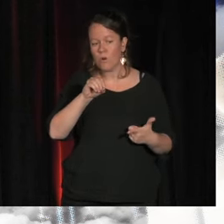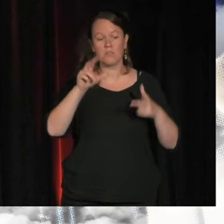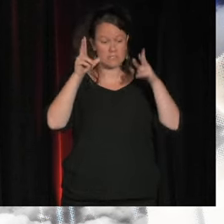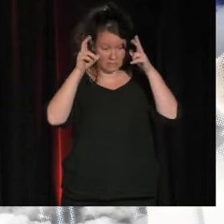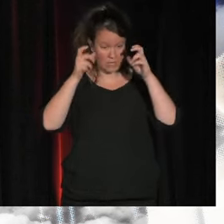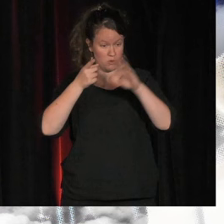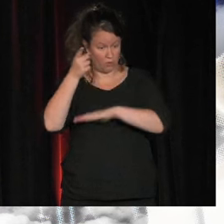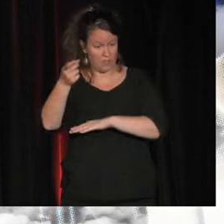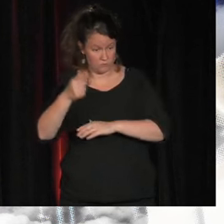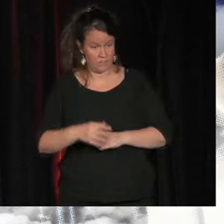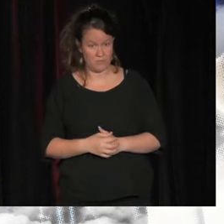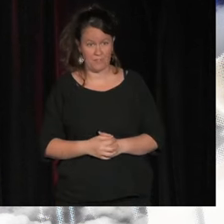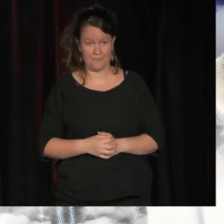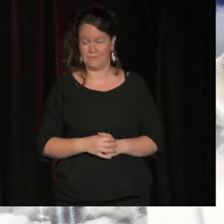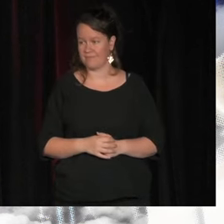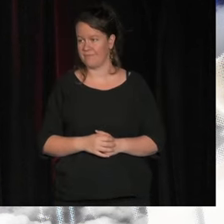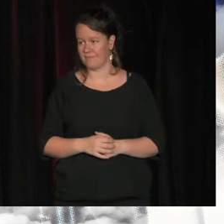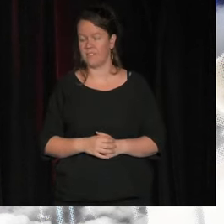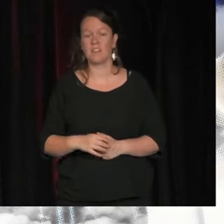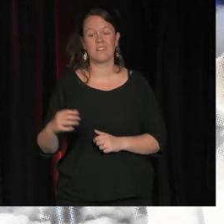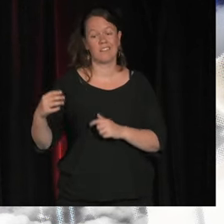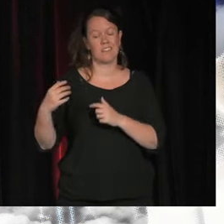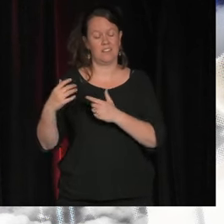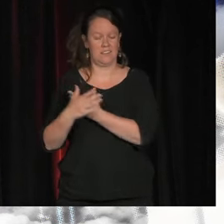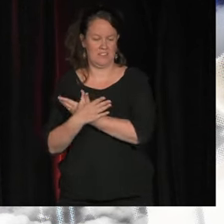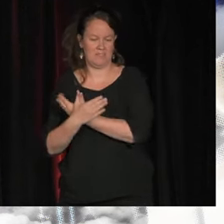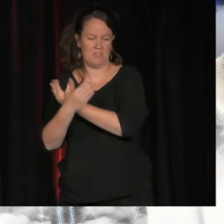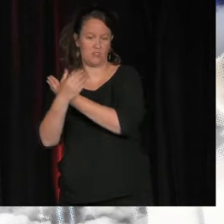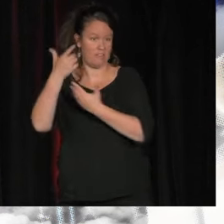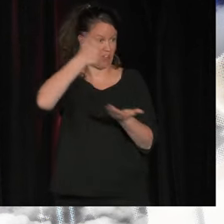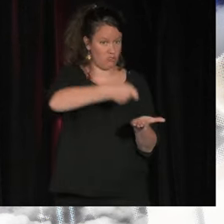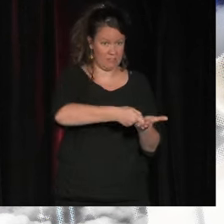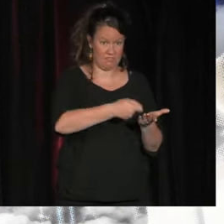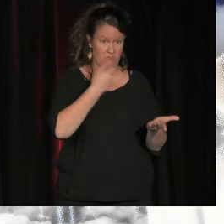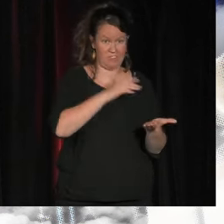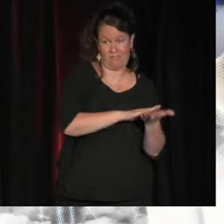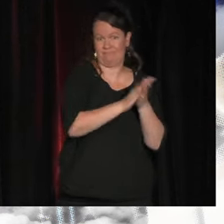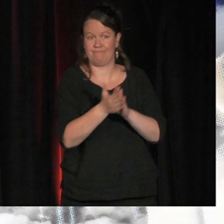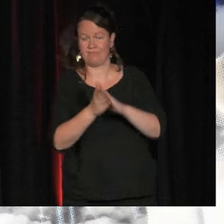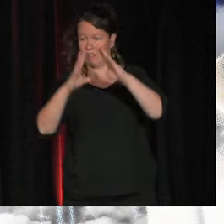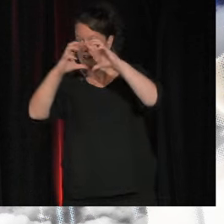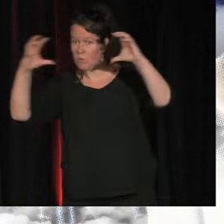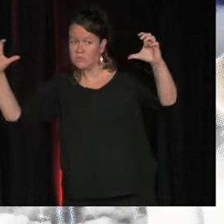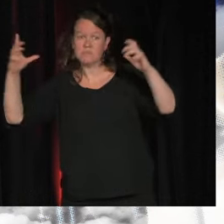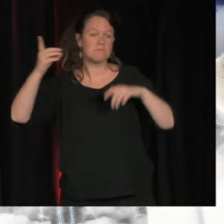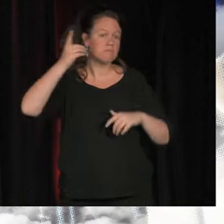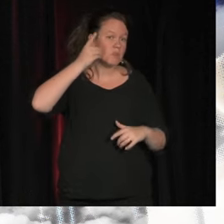Est-ce que le rachat par Microsoft, c'est aussi une façon de mettre la main sur des jeux qu'ils peuvent mettre en cloud et sur mobile et donc attaquer un marché sur lequel ils n'ont pas la main ou est-ce